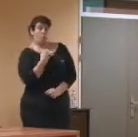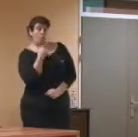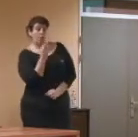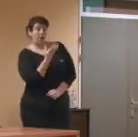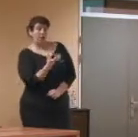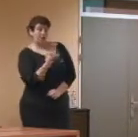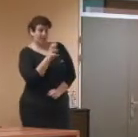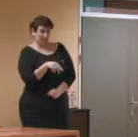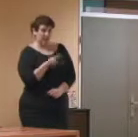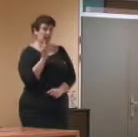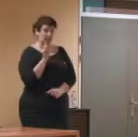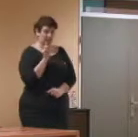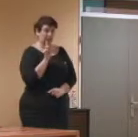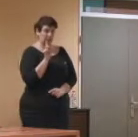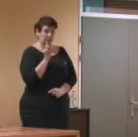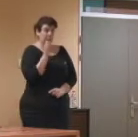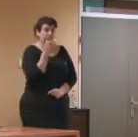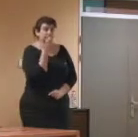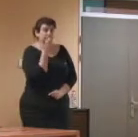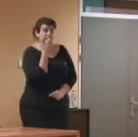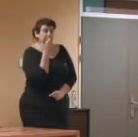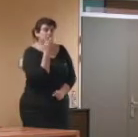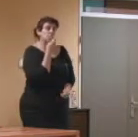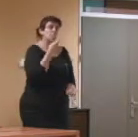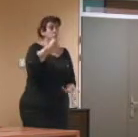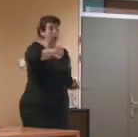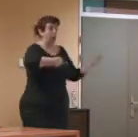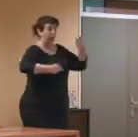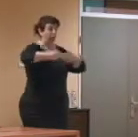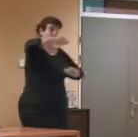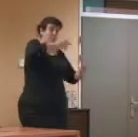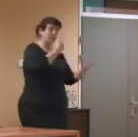quedar reflejada, y vuestro contenido, si es que aportáis un contenido, será puesto a disposición